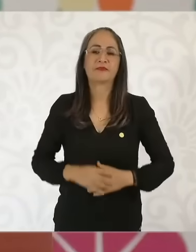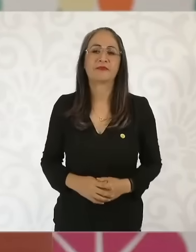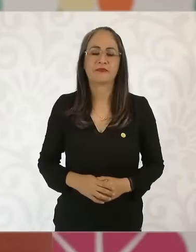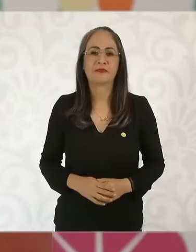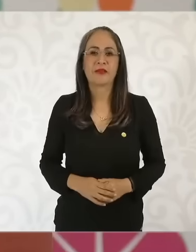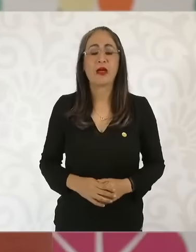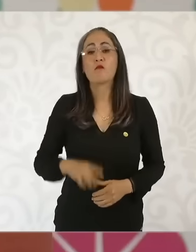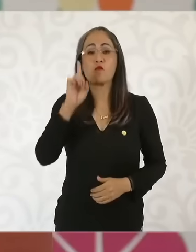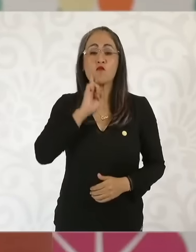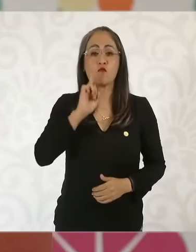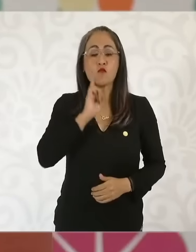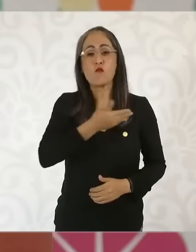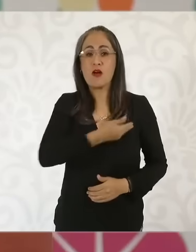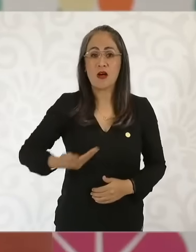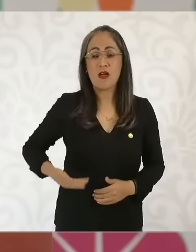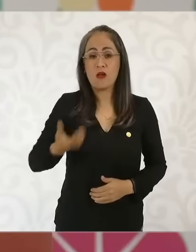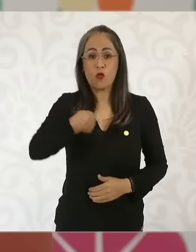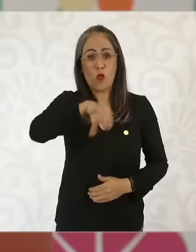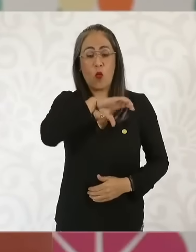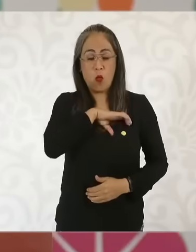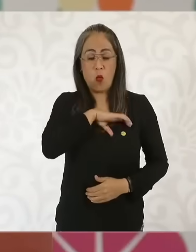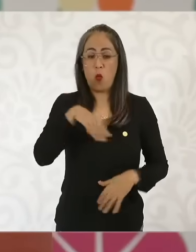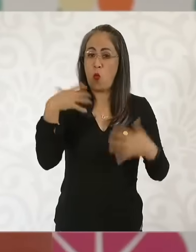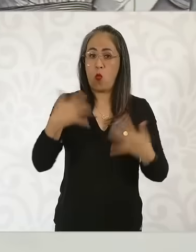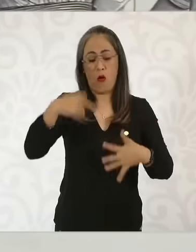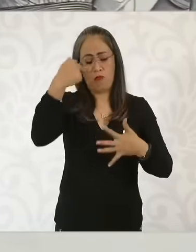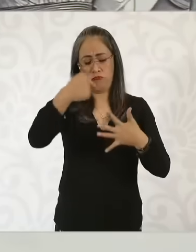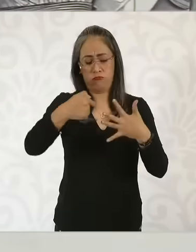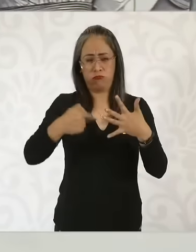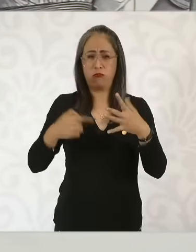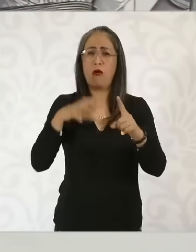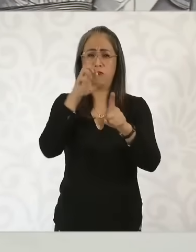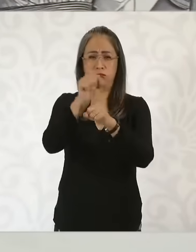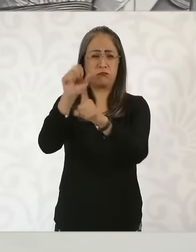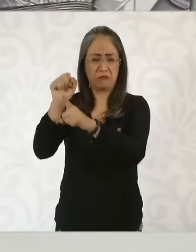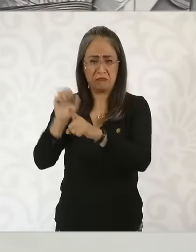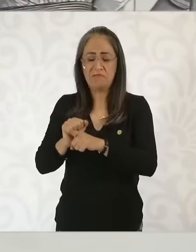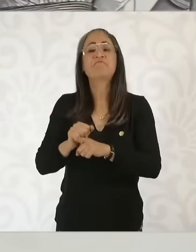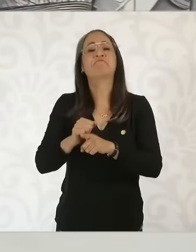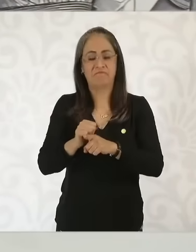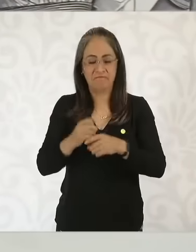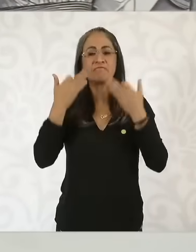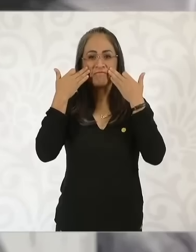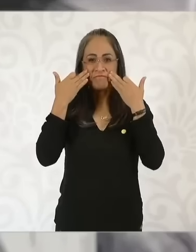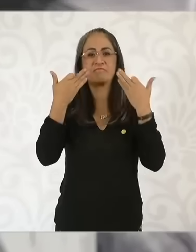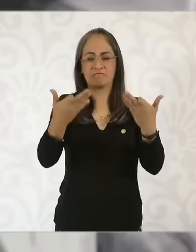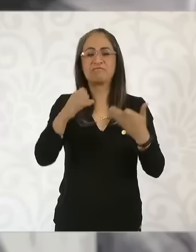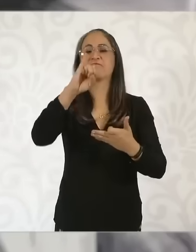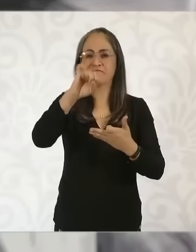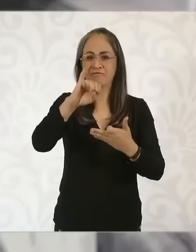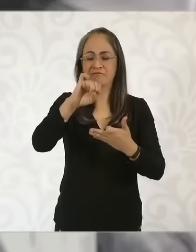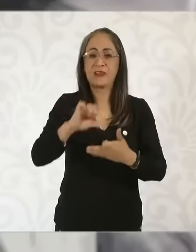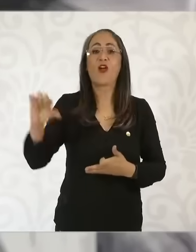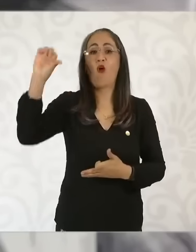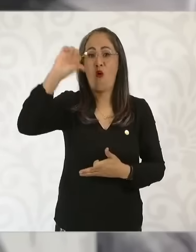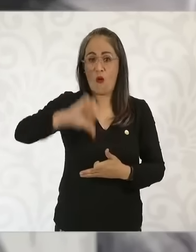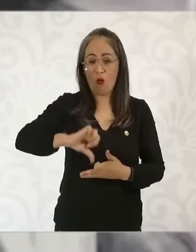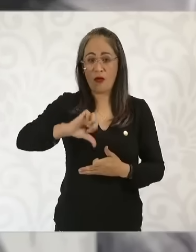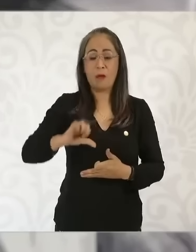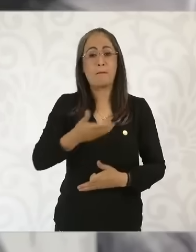presidenta Shainbound se refleja en hechos tan claros como el que hoy al presidente Trump, como